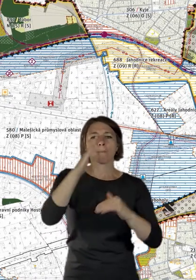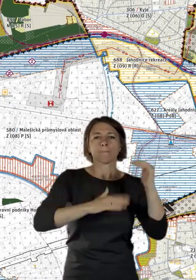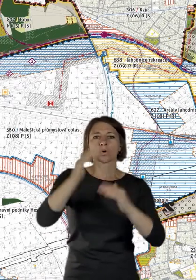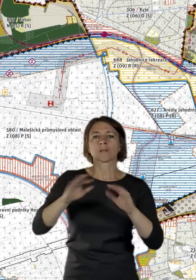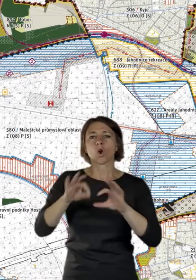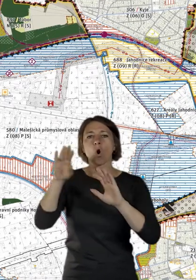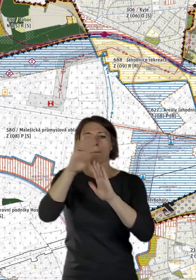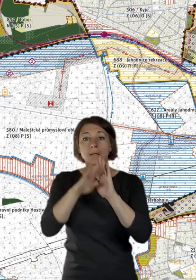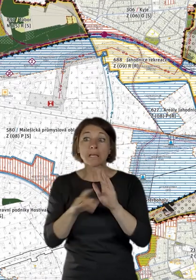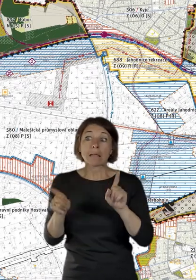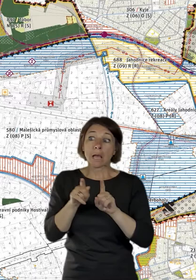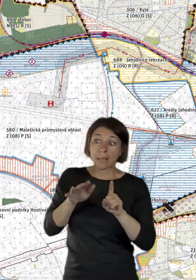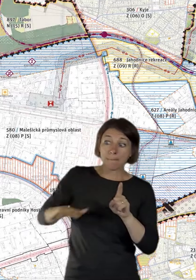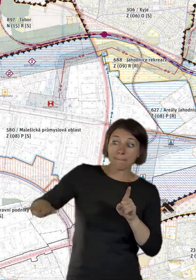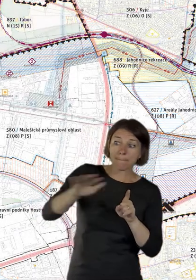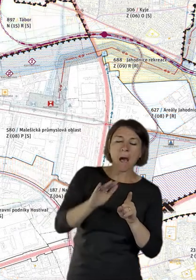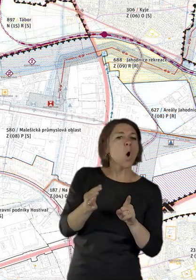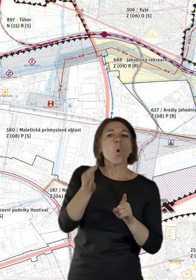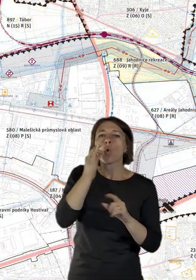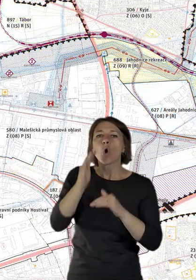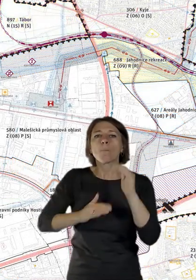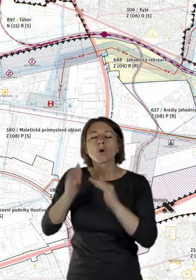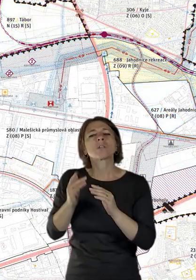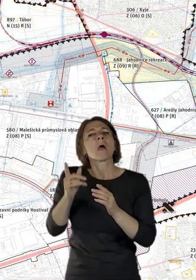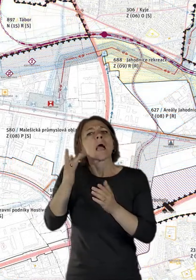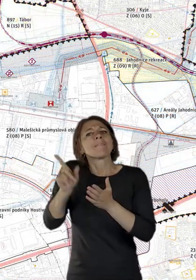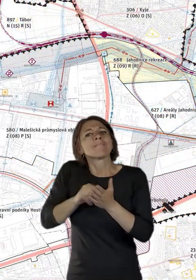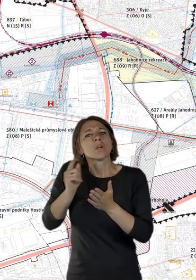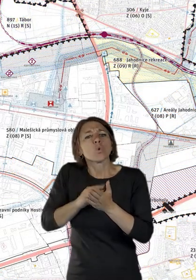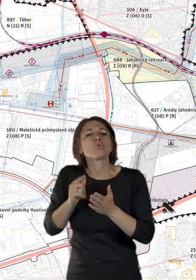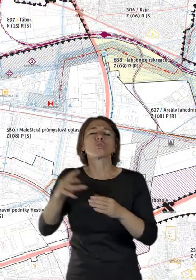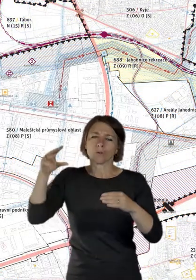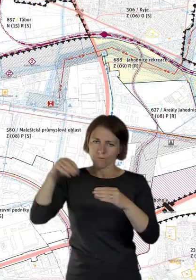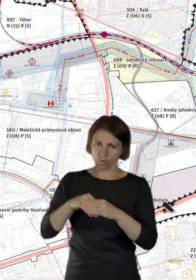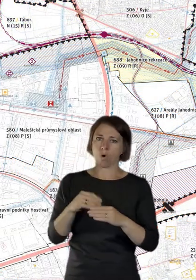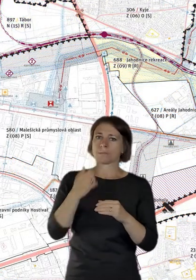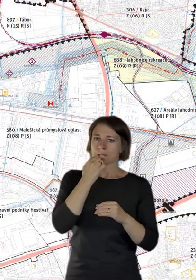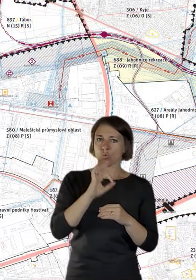nestavebních a nezastavitelných ploch. Hlavní výkres infrastruktury Z03 doplňuje hlavní